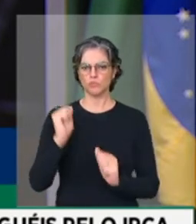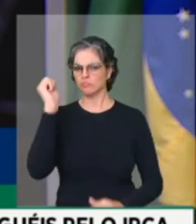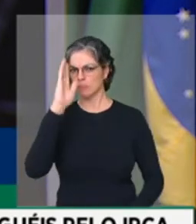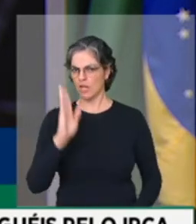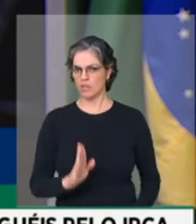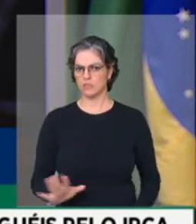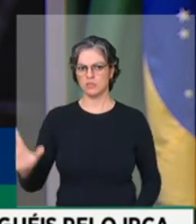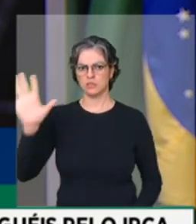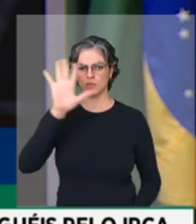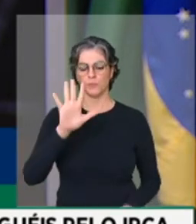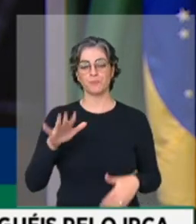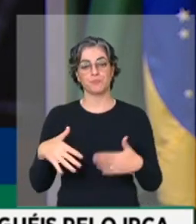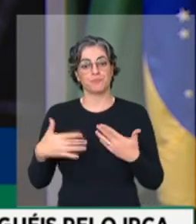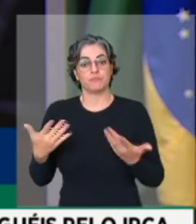DE TODO O BRASIL. ESCOLHER CRIAR UMA ESCOLA DE SARGENTOS